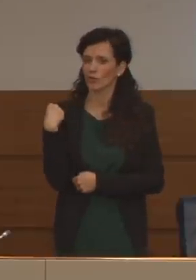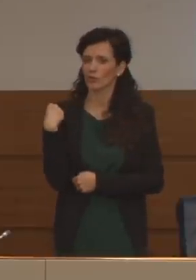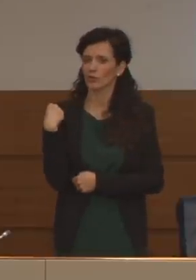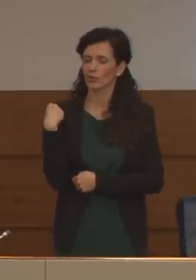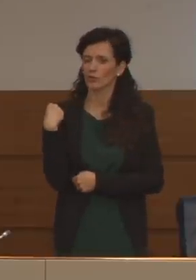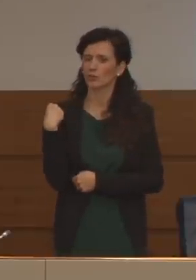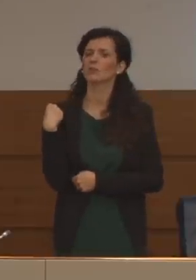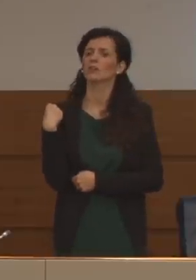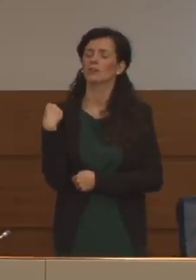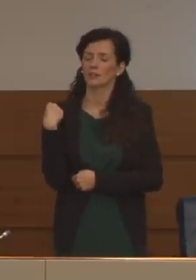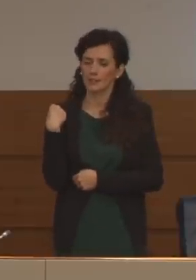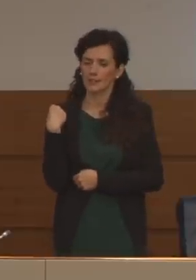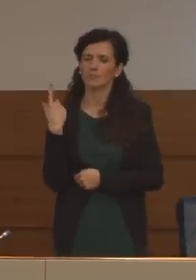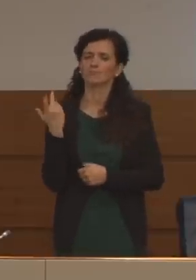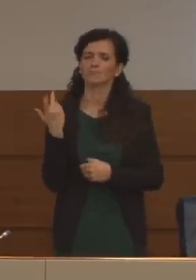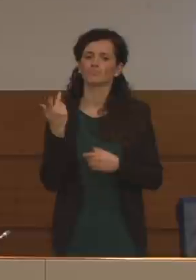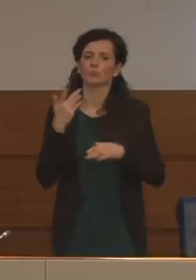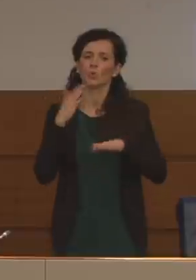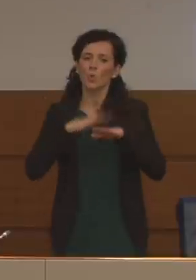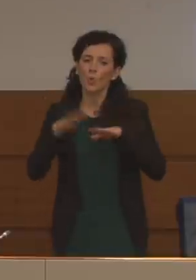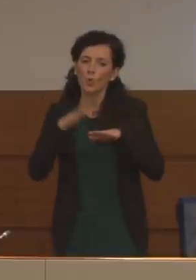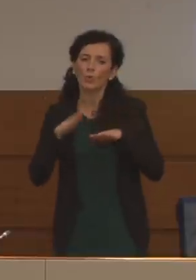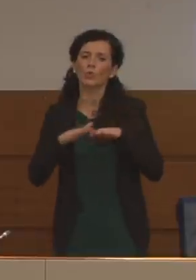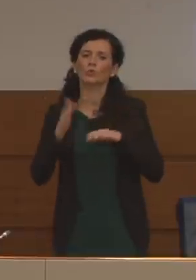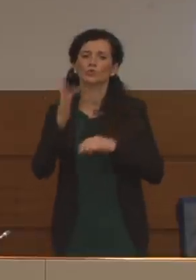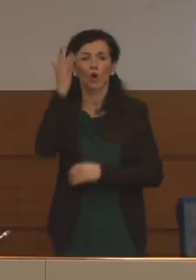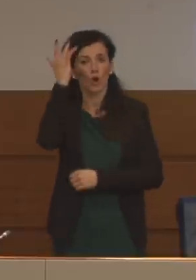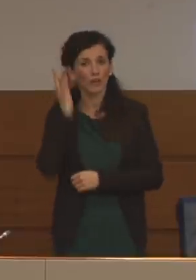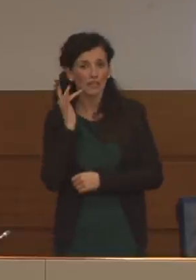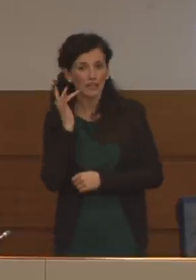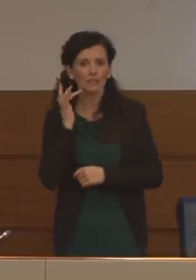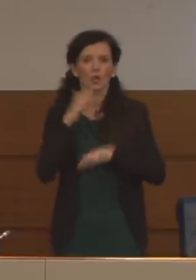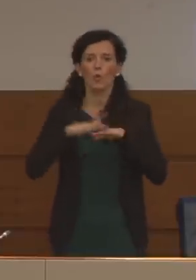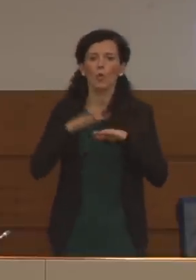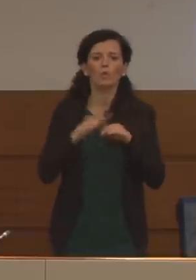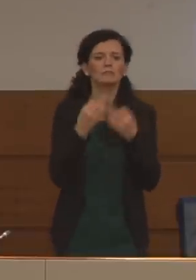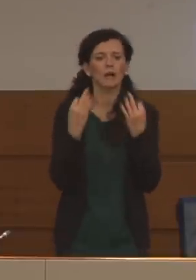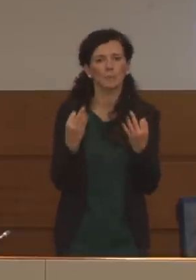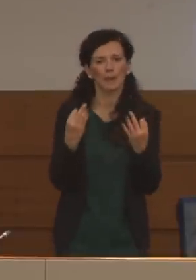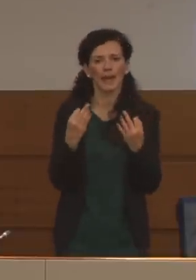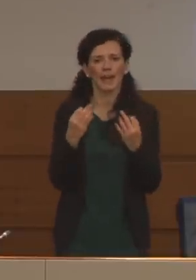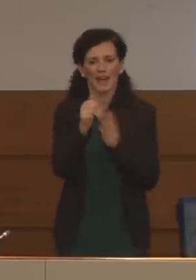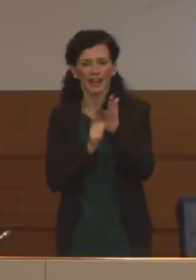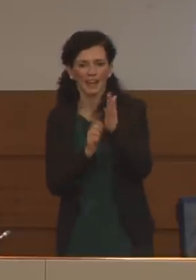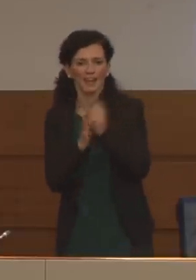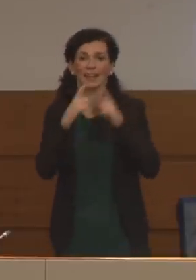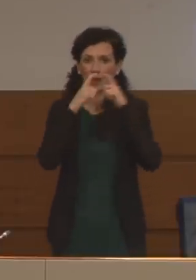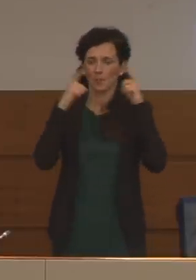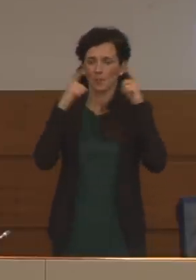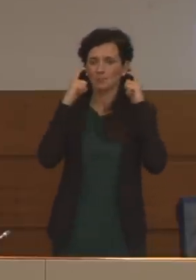correttamente il tipo di rischio. Dal punto di vista del guidare da solo